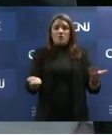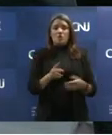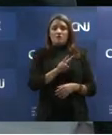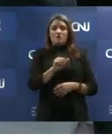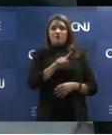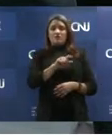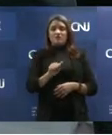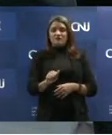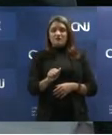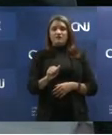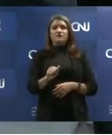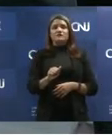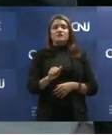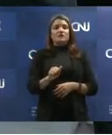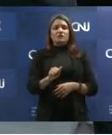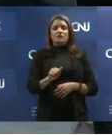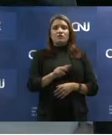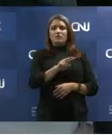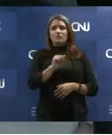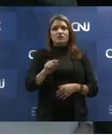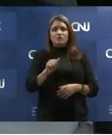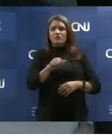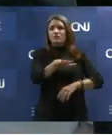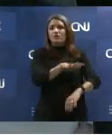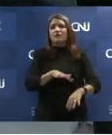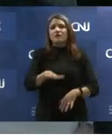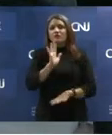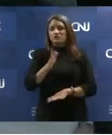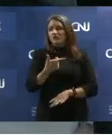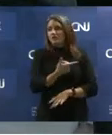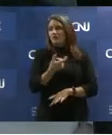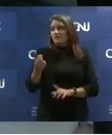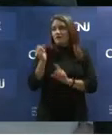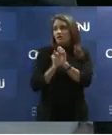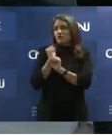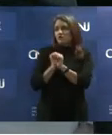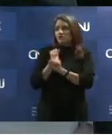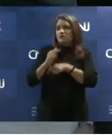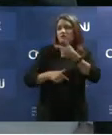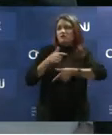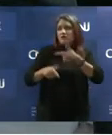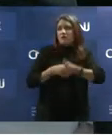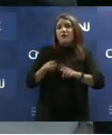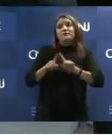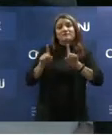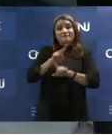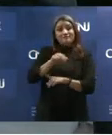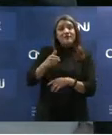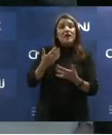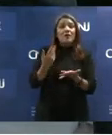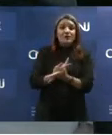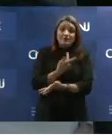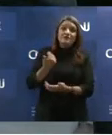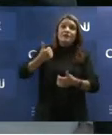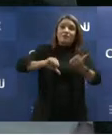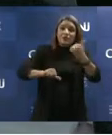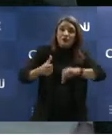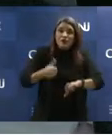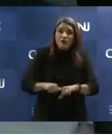pelo qual o mesmo responde a quase 20 anos e cuja situação tende a agravar se caso o magistrado nela permaneça por mais tempo.